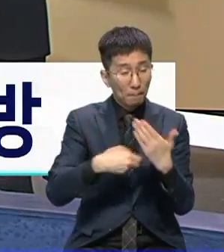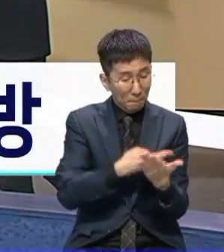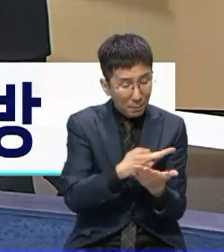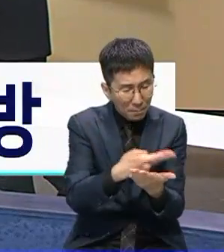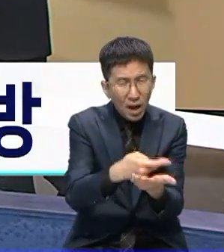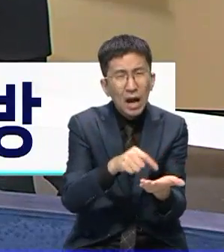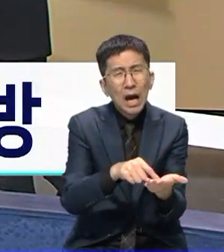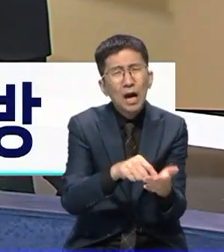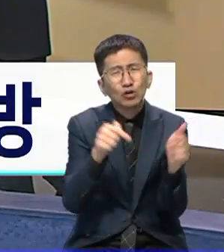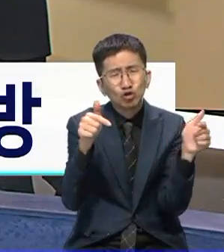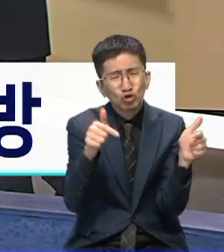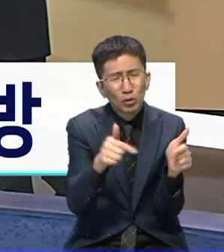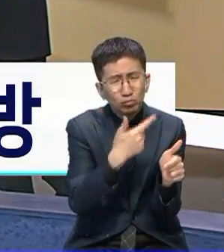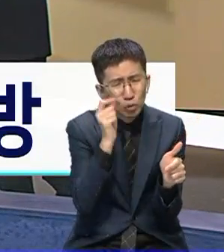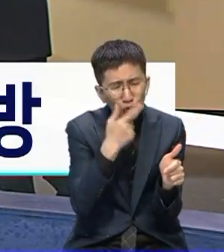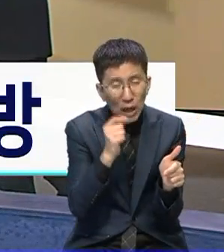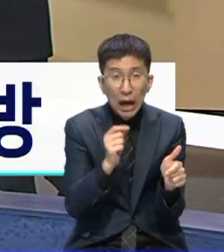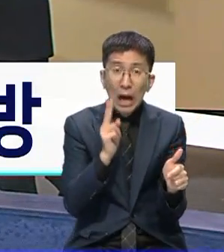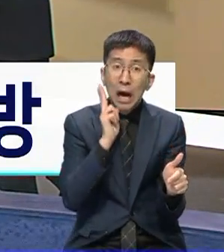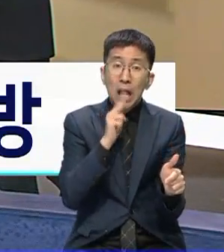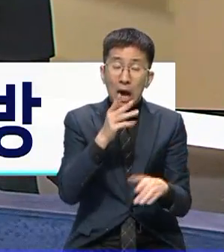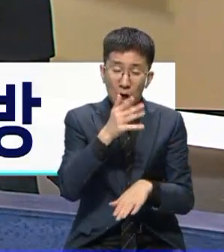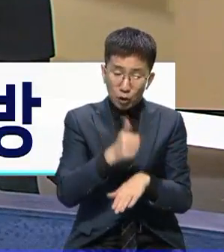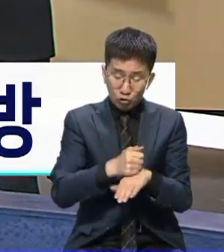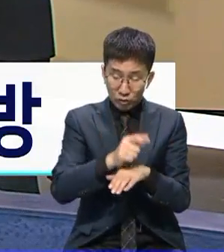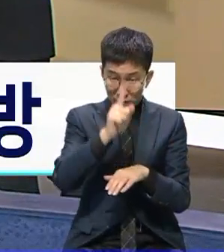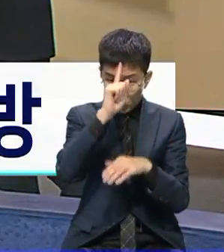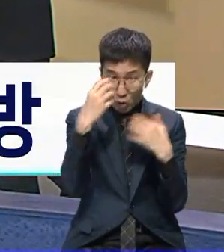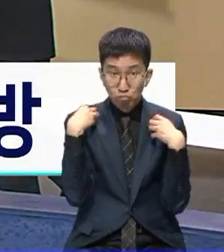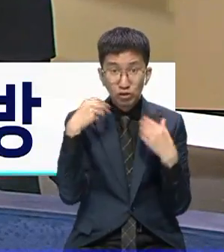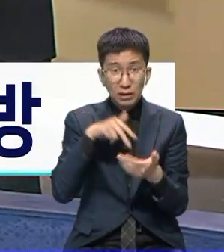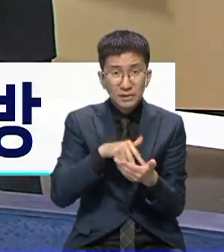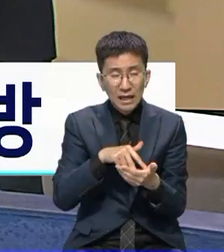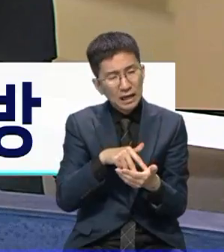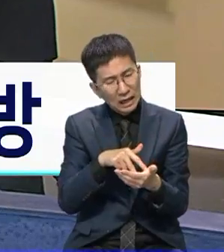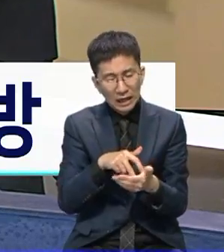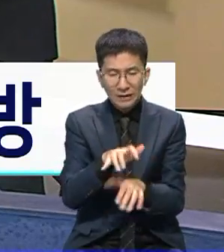(앵커) 최근 병상 부족 문제가 심각해지자 정부는 의료 대응 체계도